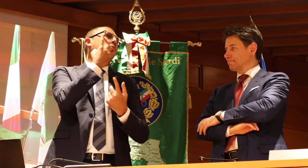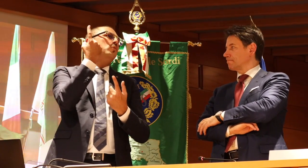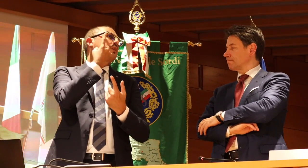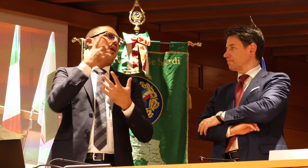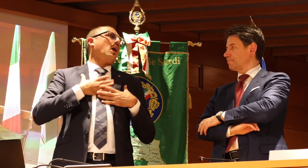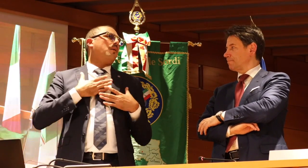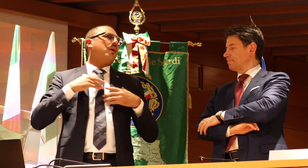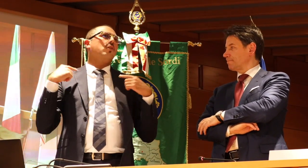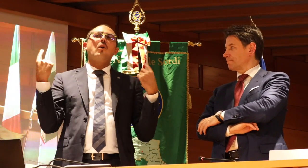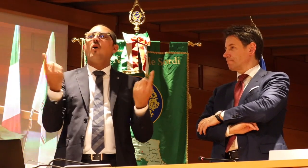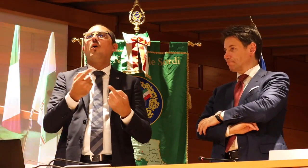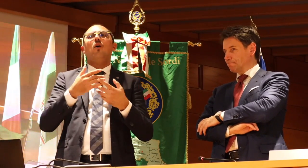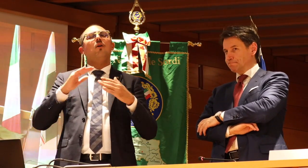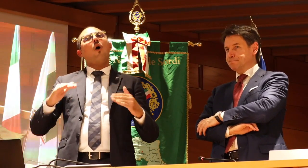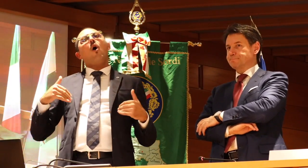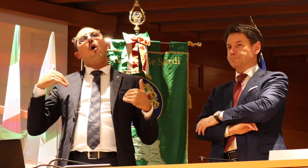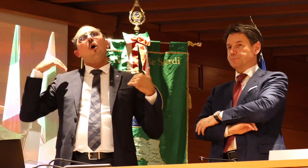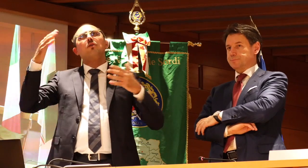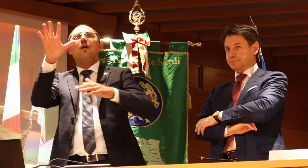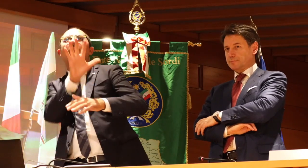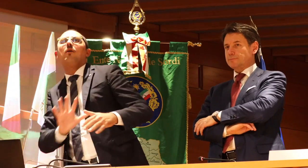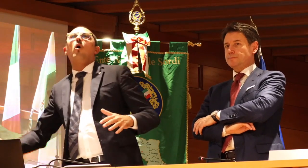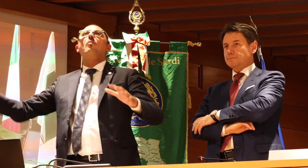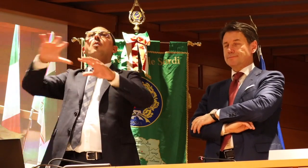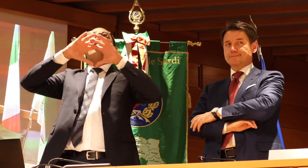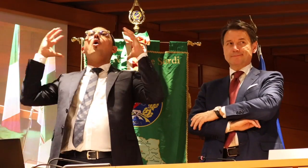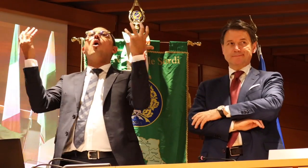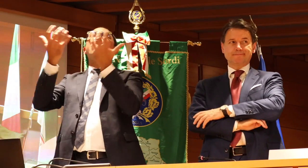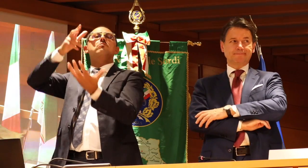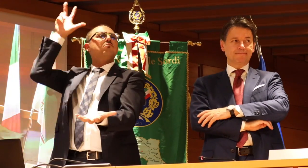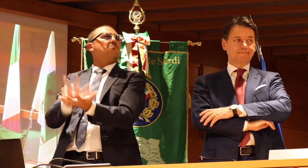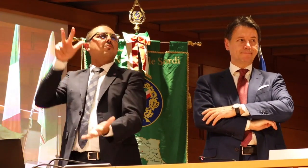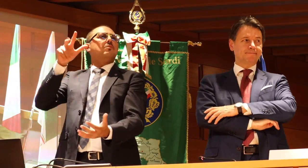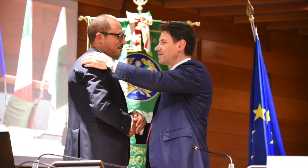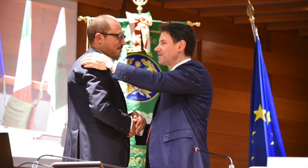l'Italia è rimasta l'unico Paese in Europa a non averlo fatto.